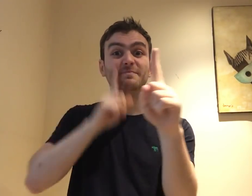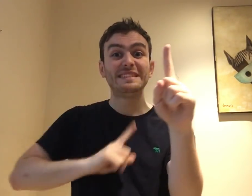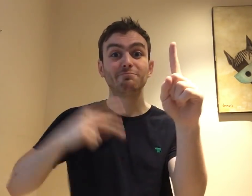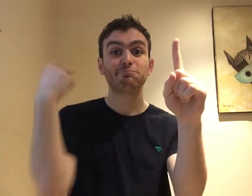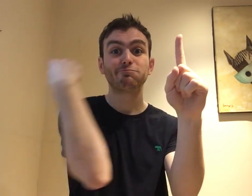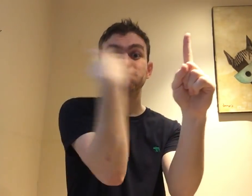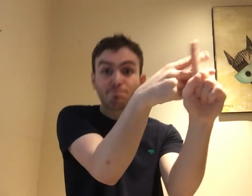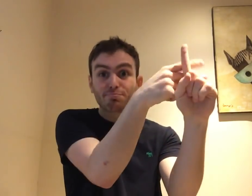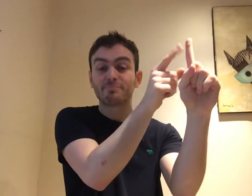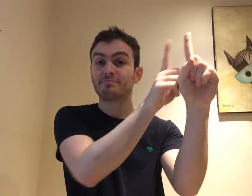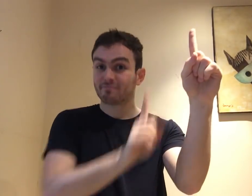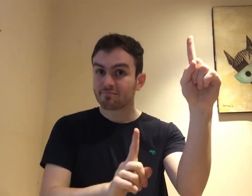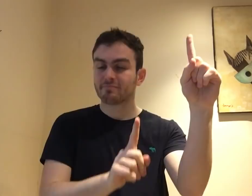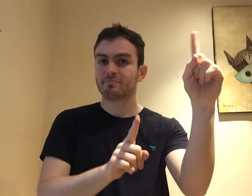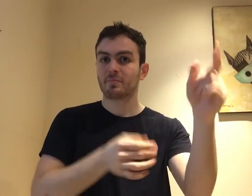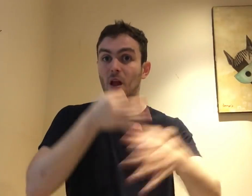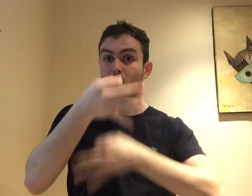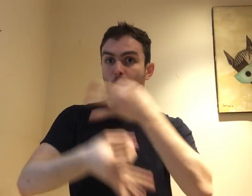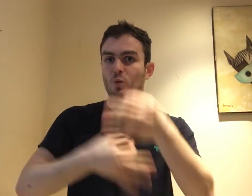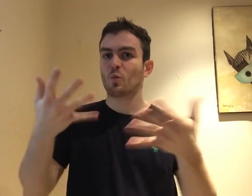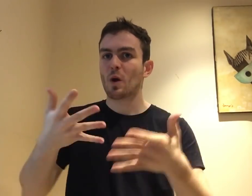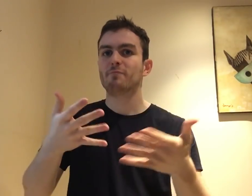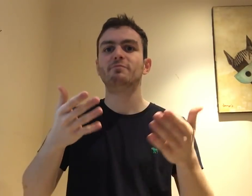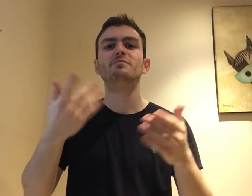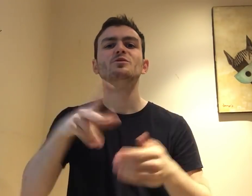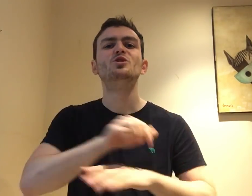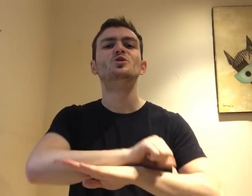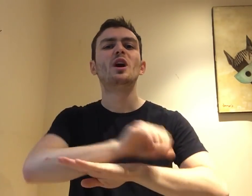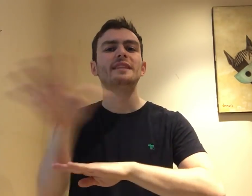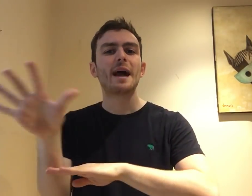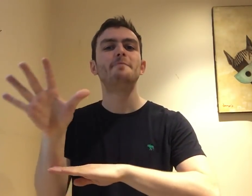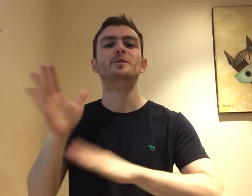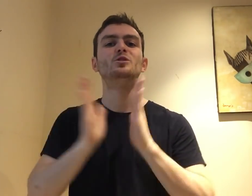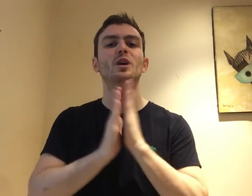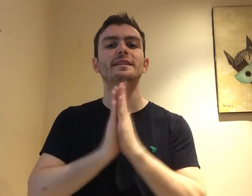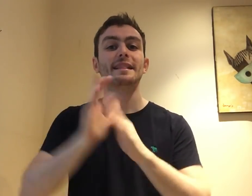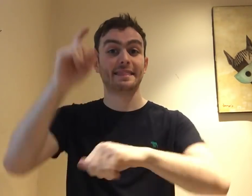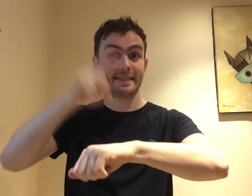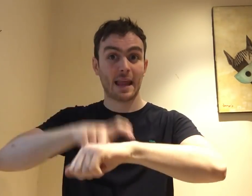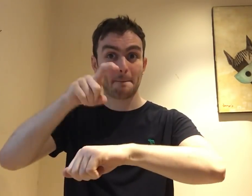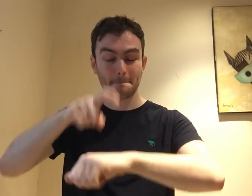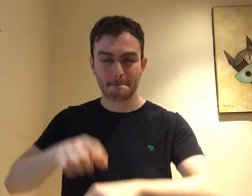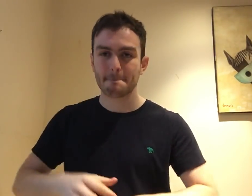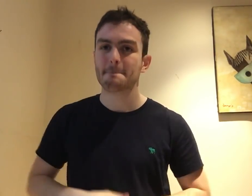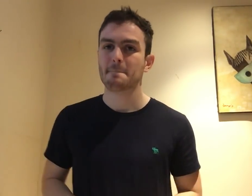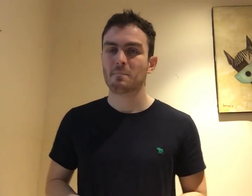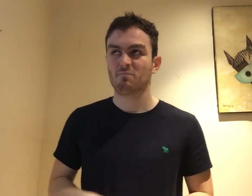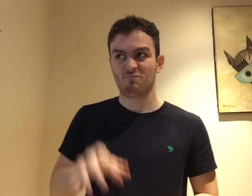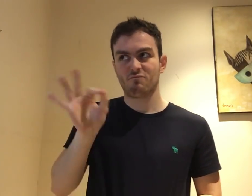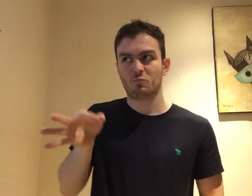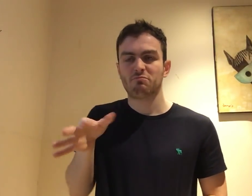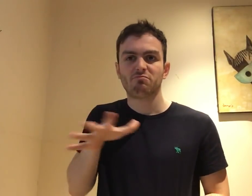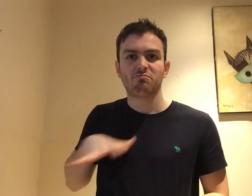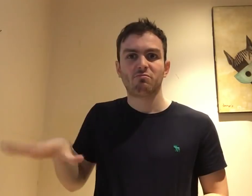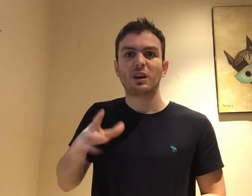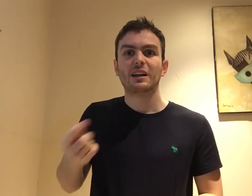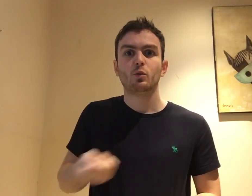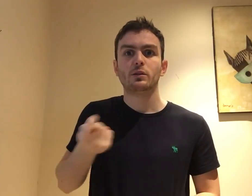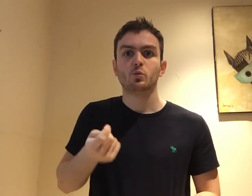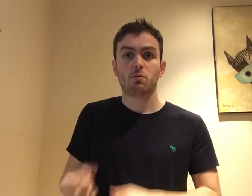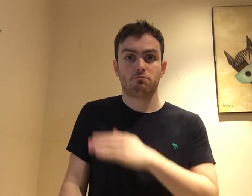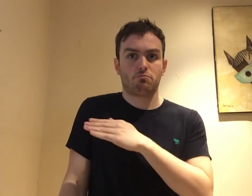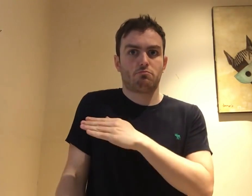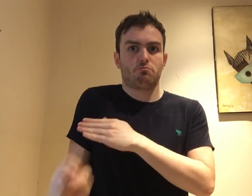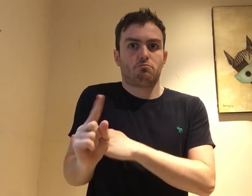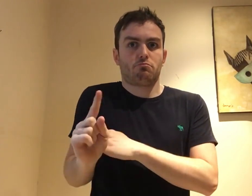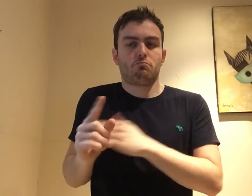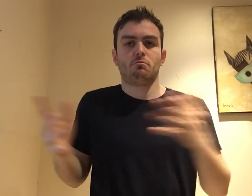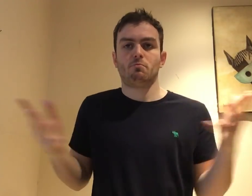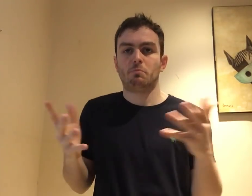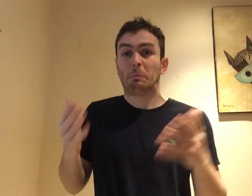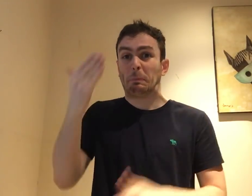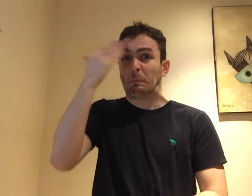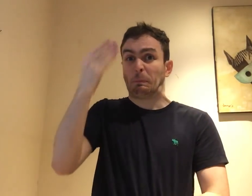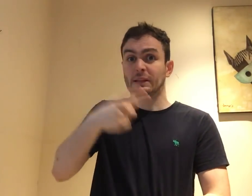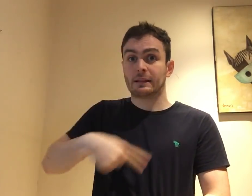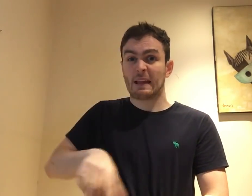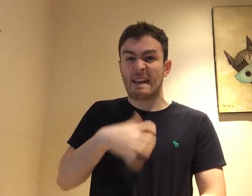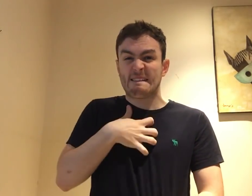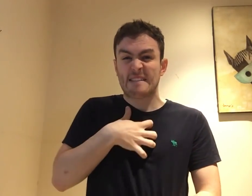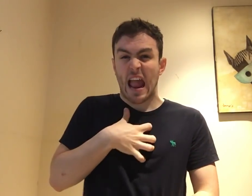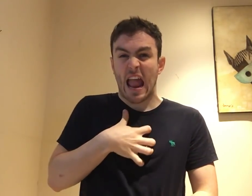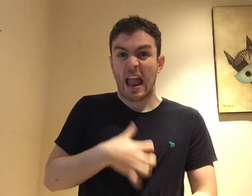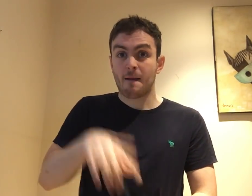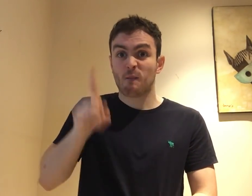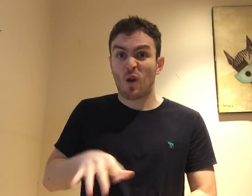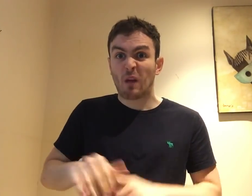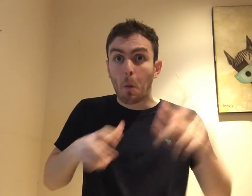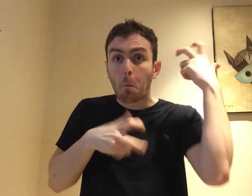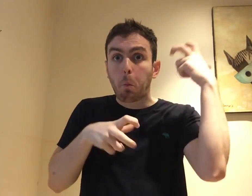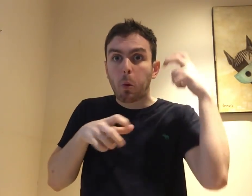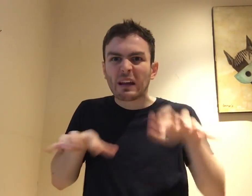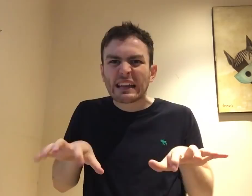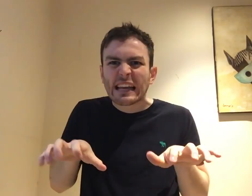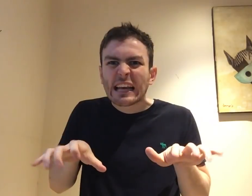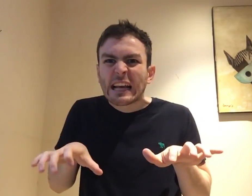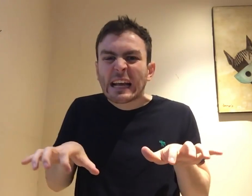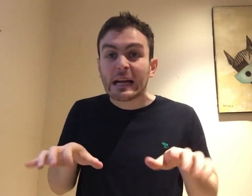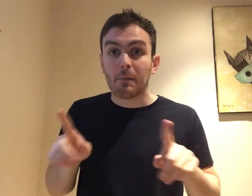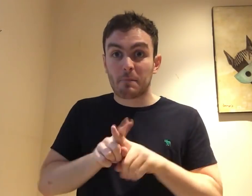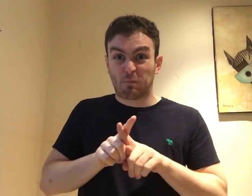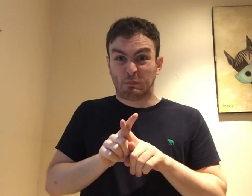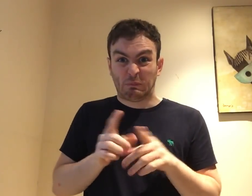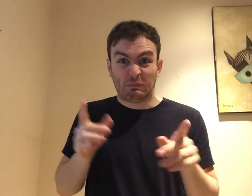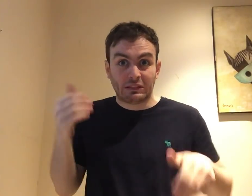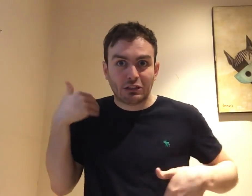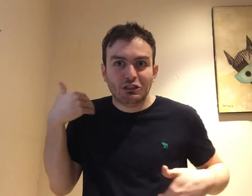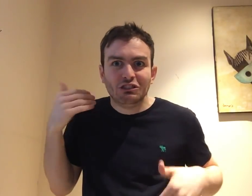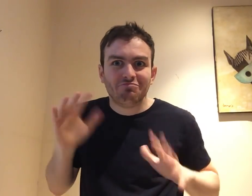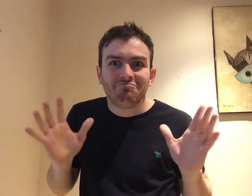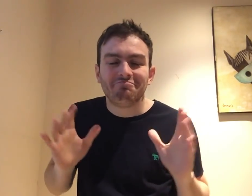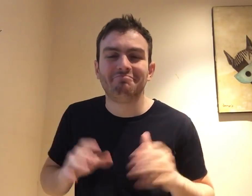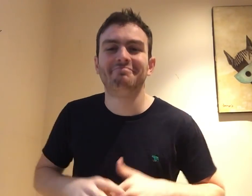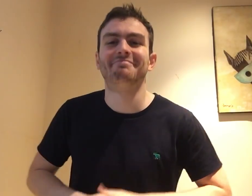"Quand nous avions faim, nous devions faire un certain bruit", explique sa fille au Sunday Times.